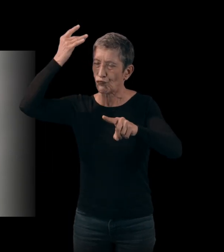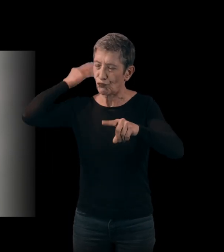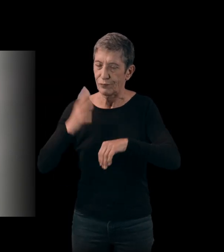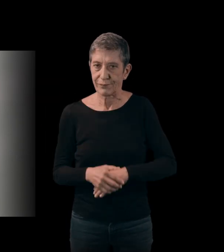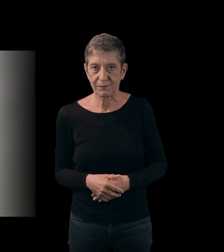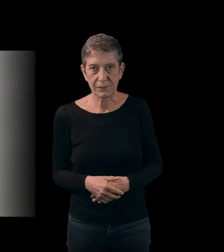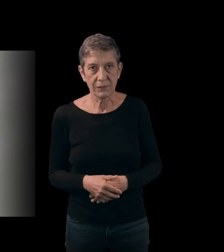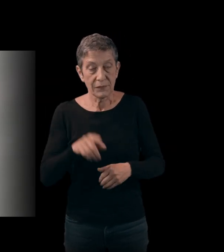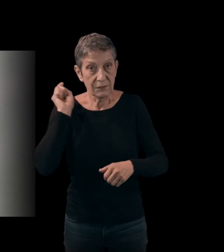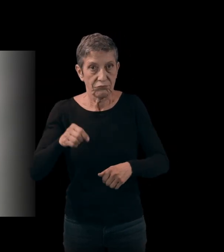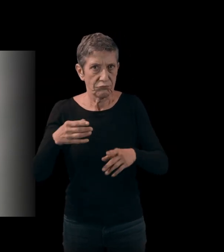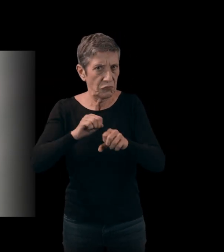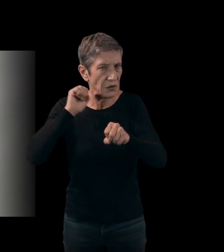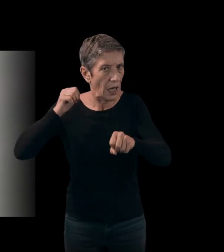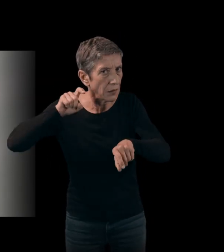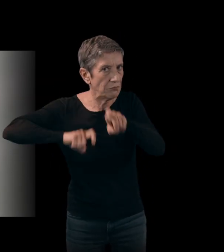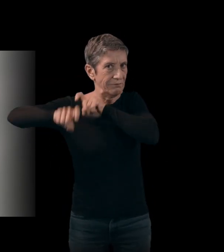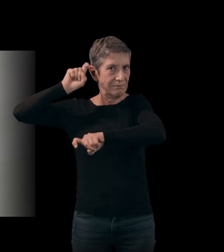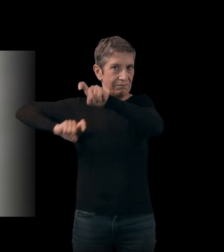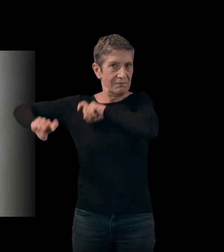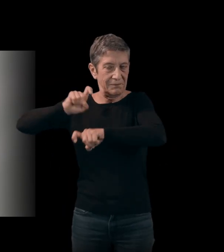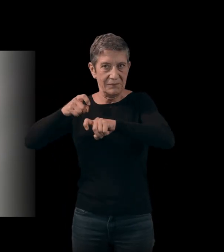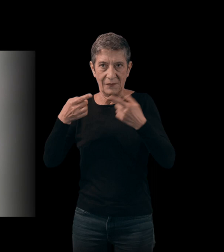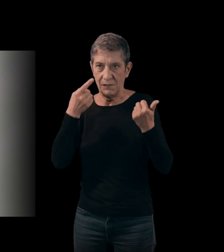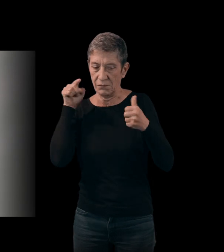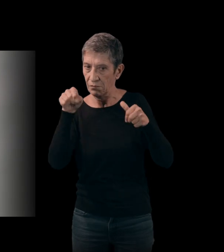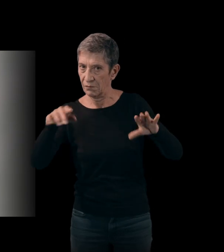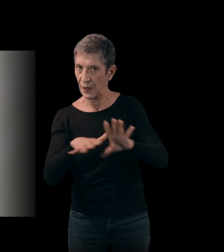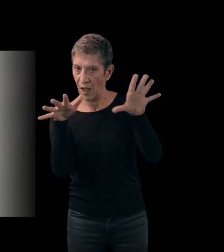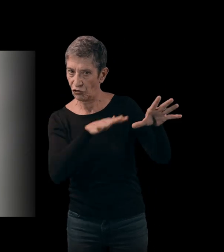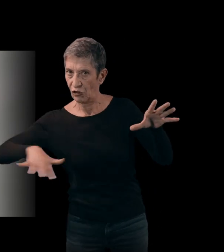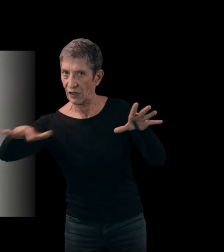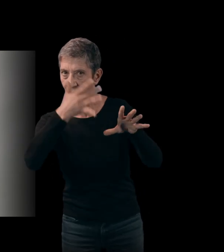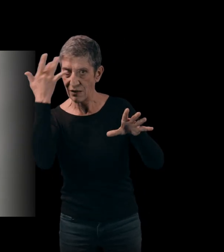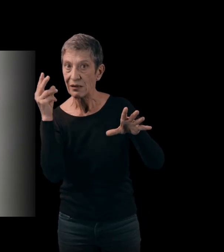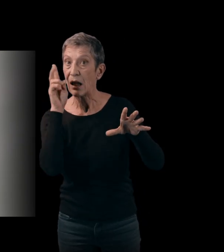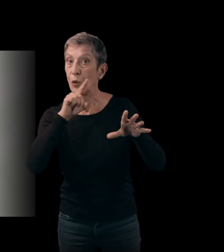Rembobiner les siècles. Revenir à l’époque des terrains vagues. Commencer par le temps où Saint-Denis charbonnait.